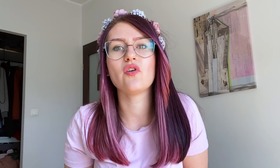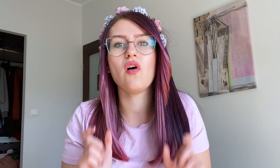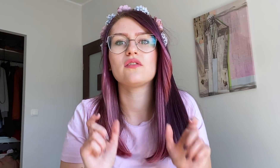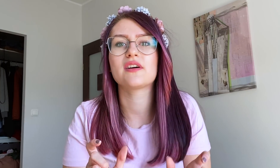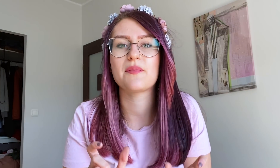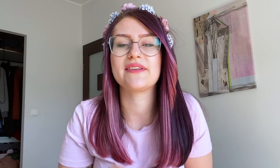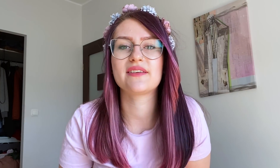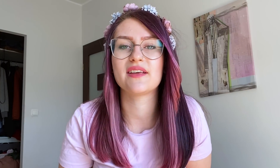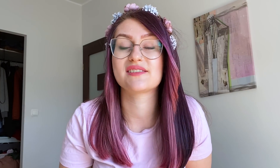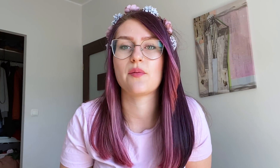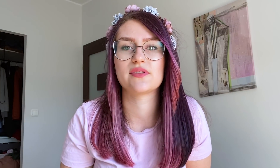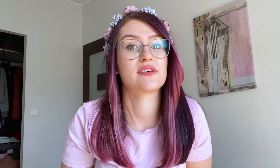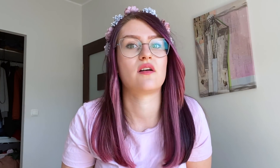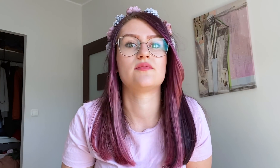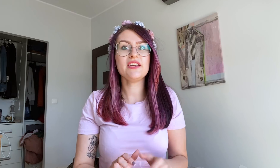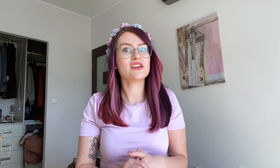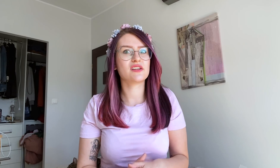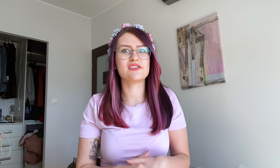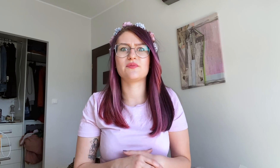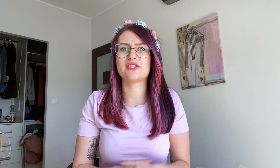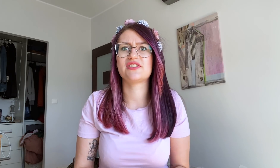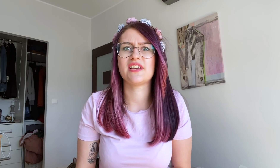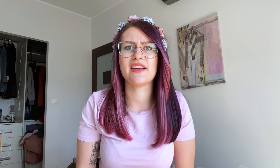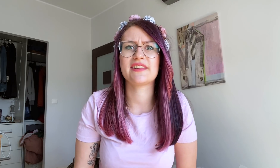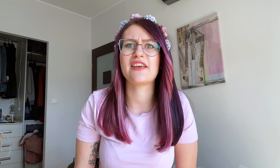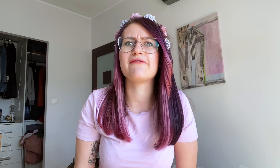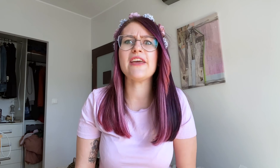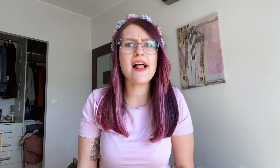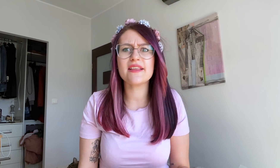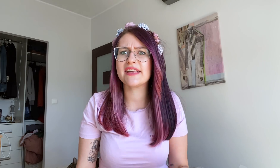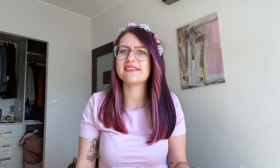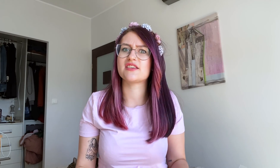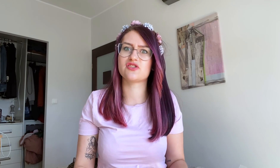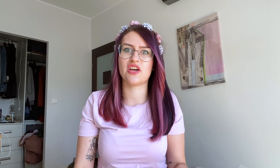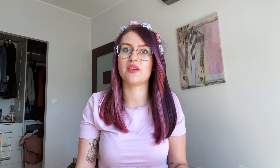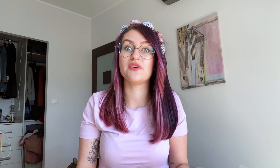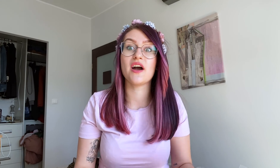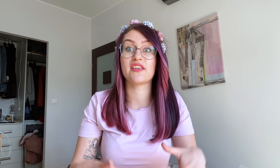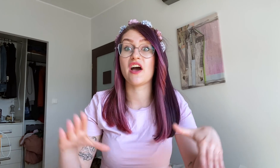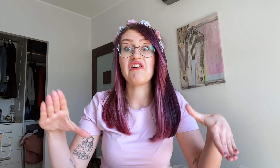do gramatyki języka polskiego. I jeżeli zobaczycie takie wielkie stężenie migania: